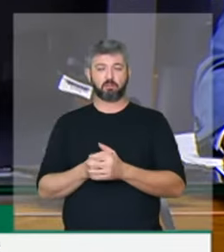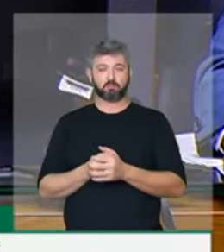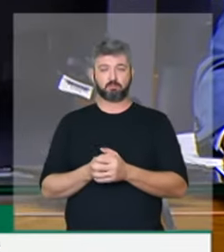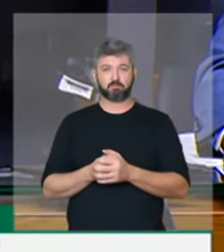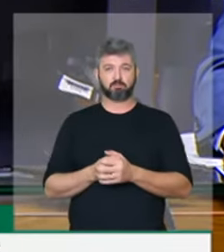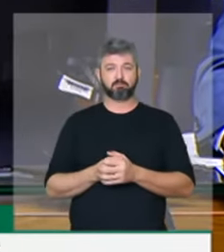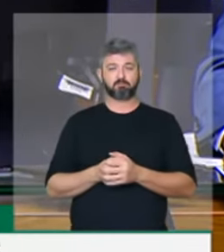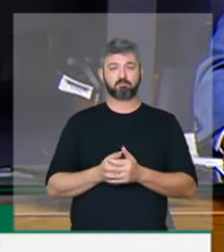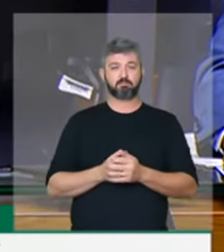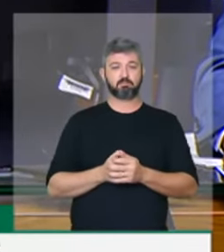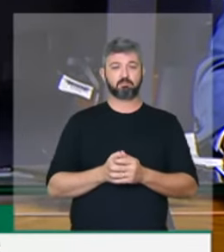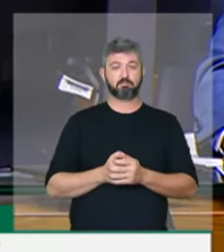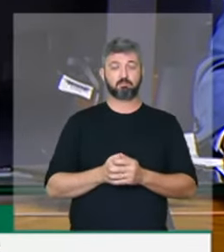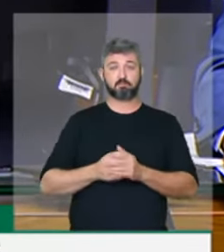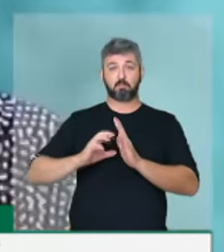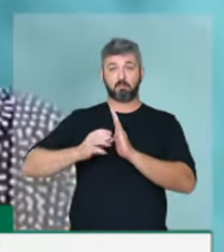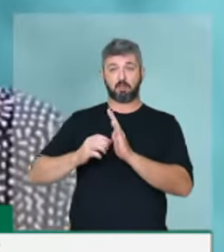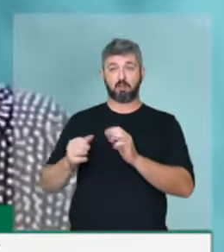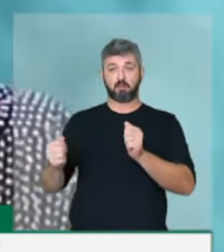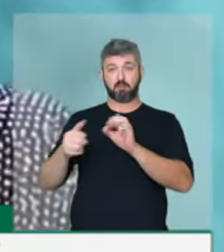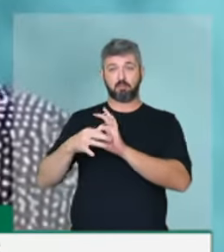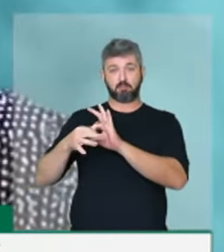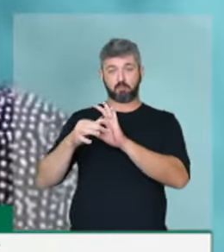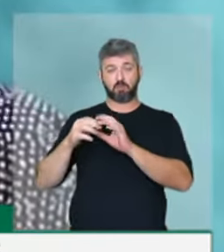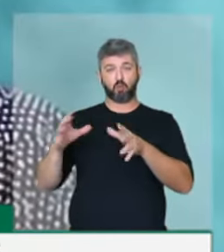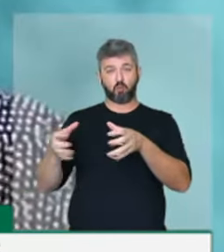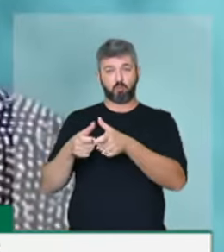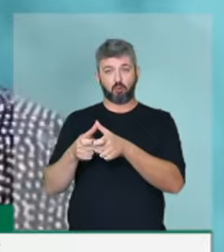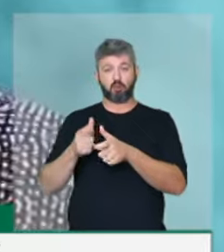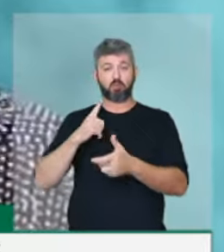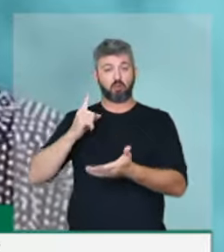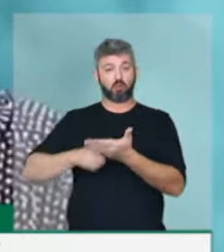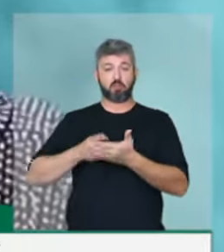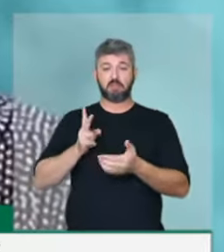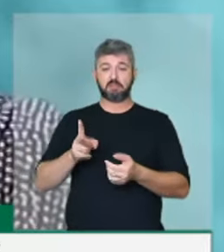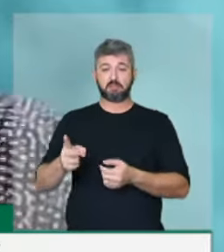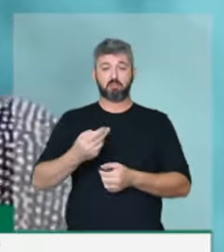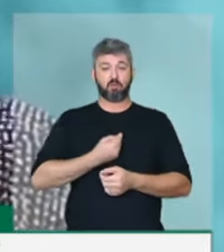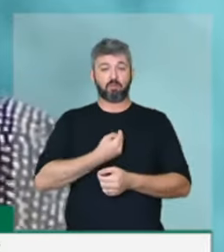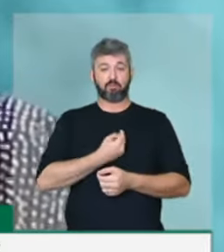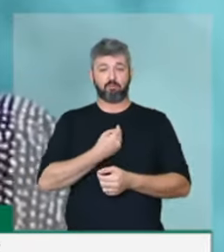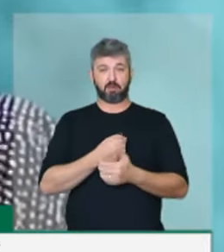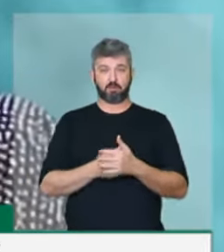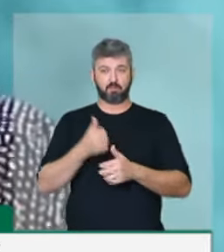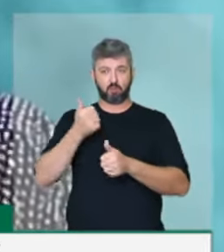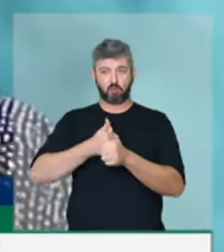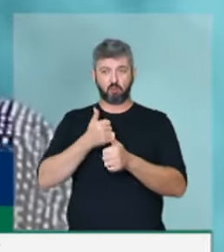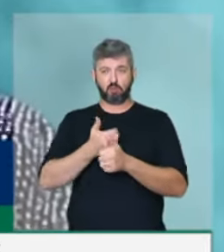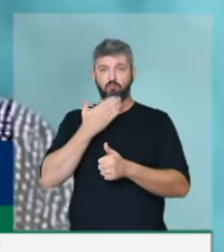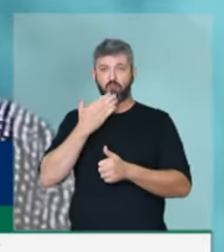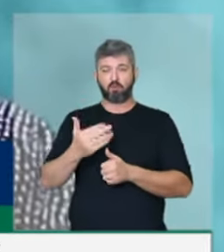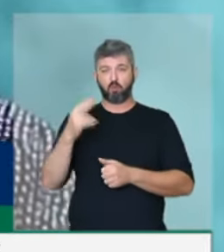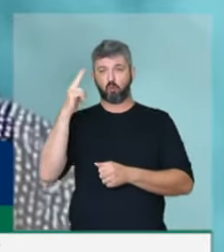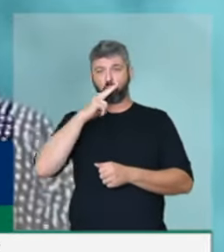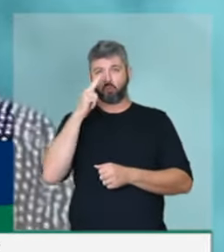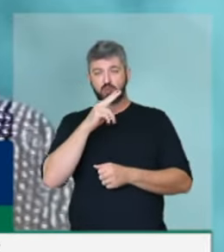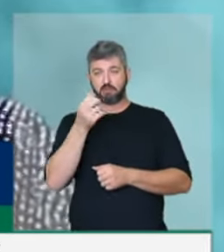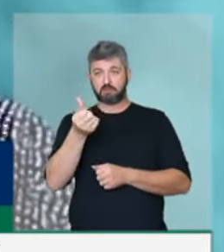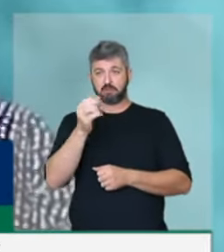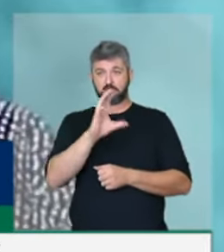COMPROMISSO COM A VIDA. COM A LUTA POR UM AUXÍLIO-EMERGENCIAL DE 600 REAIS, 1200 REAIS PARA AS FAMÍLIAS GERENCIADAS POR MULHERES SOZINHAS. NÓS